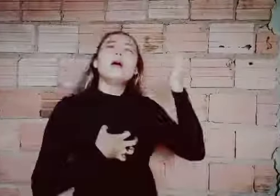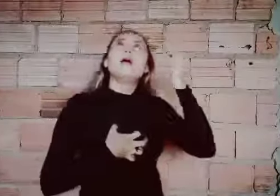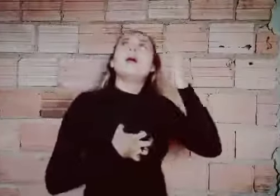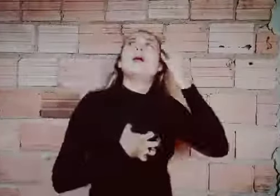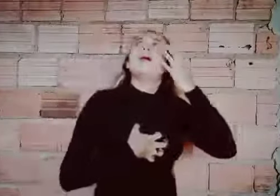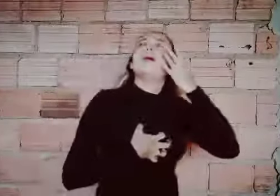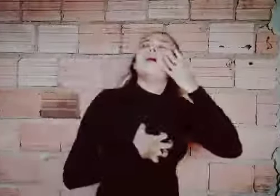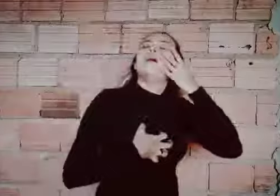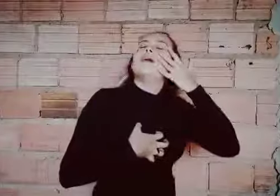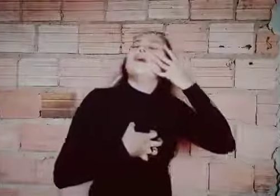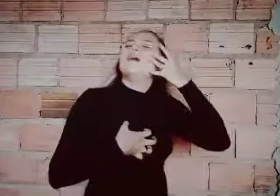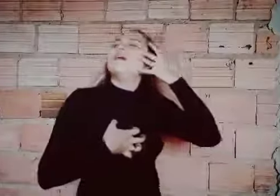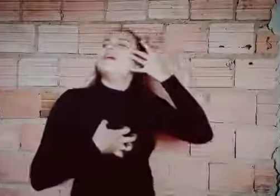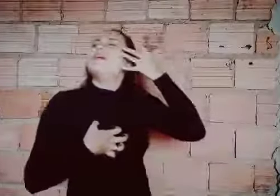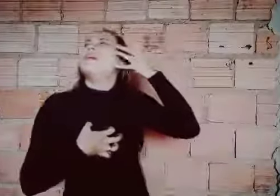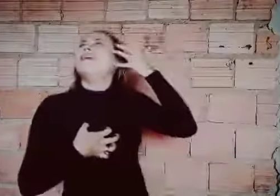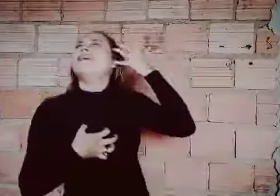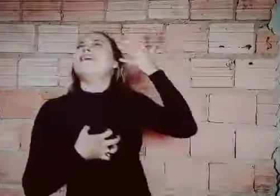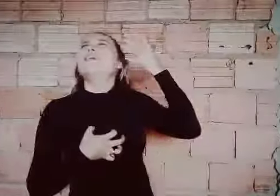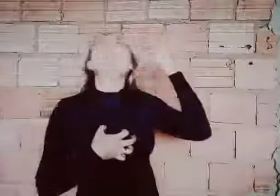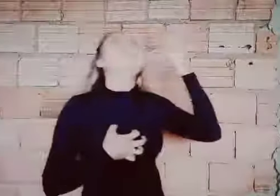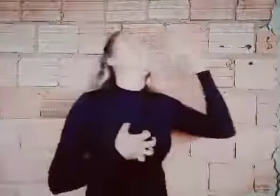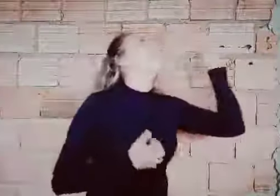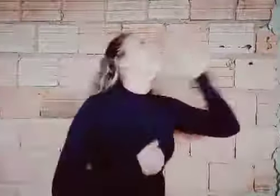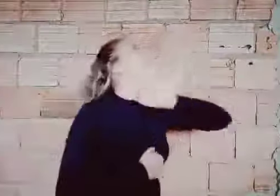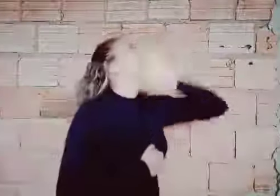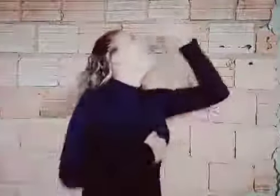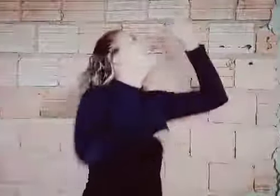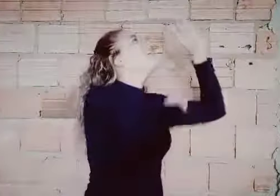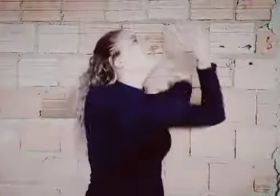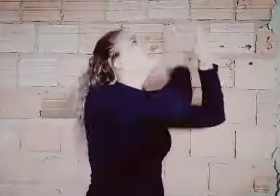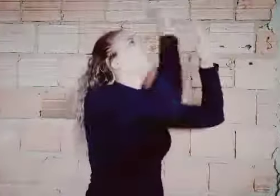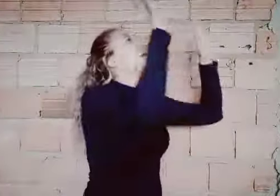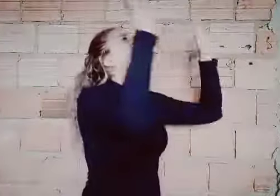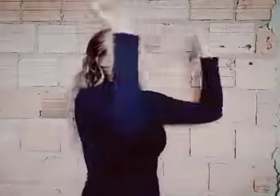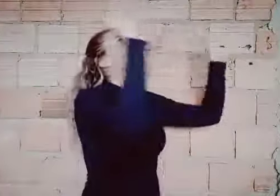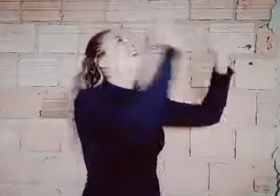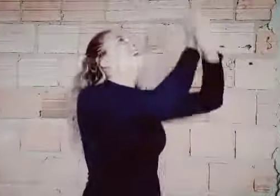A Tua glória se manifestar